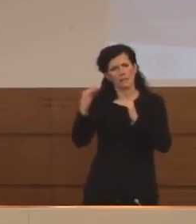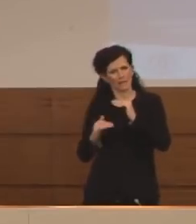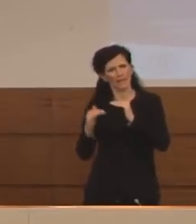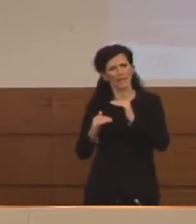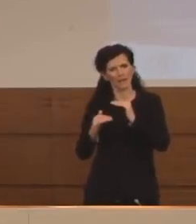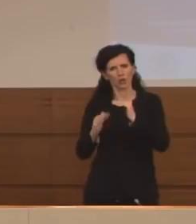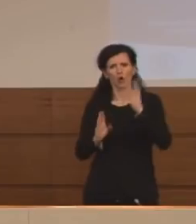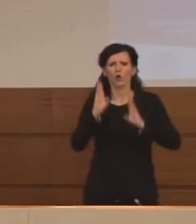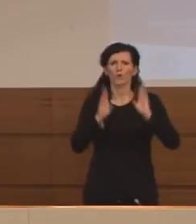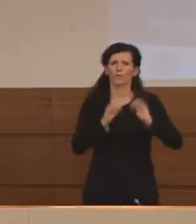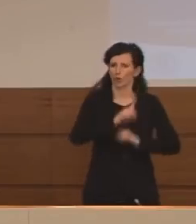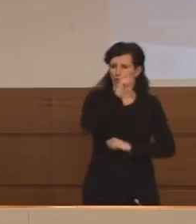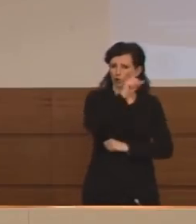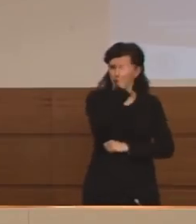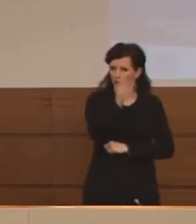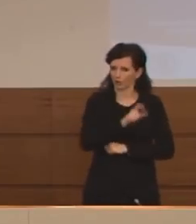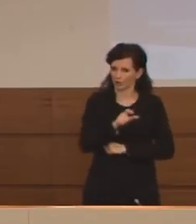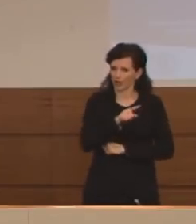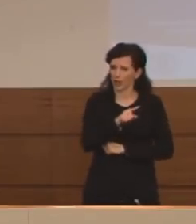Perché balla un po' mi pare di capire.